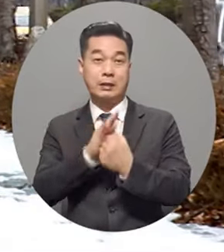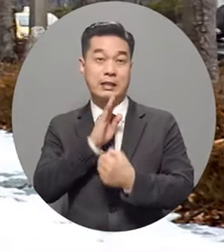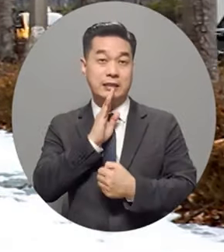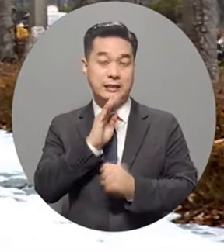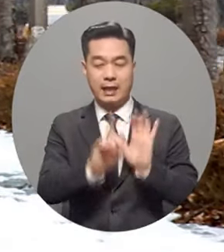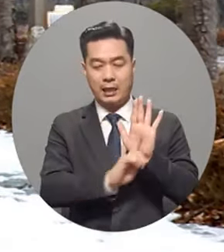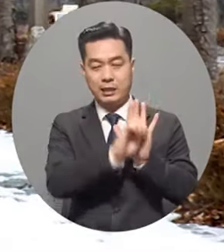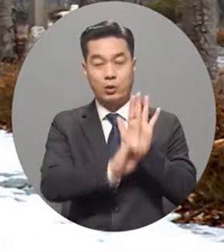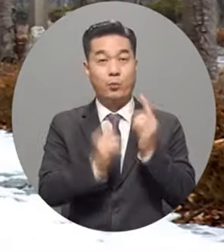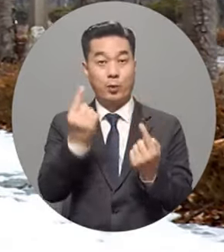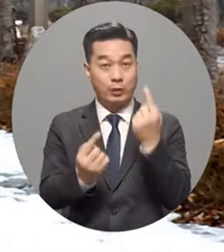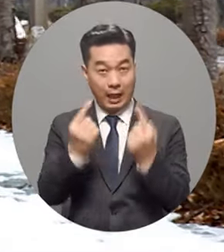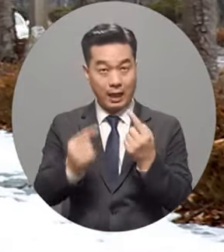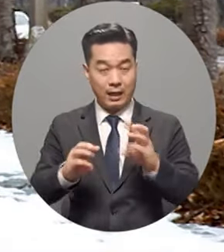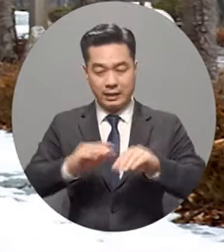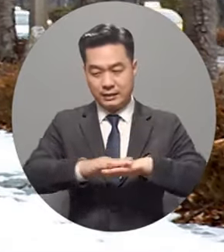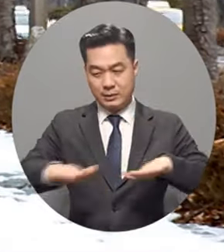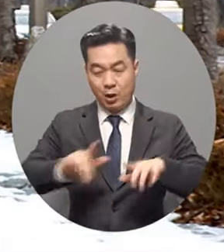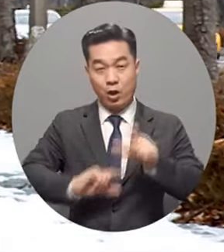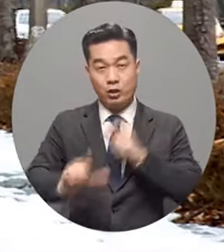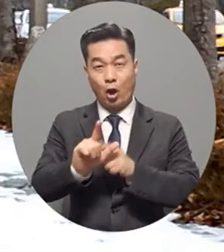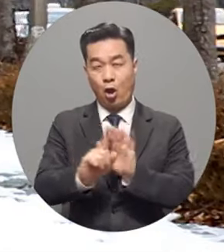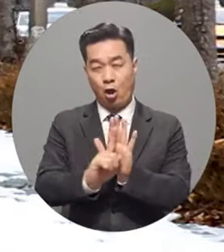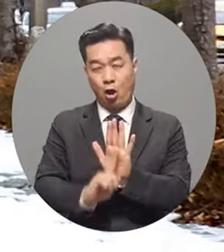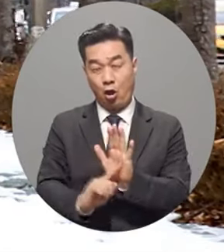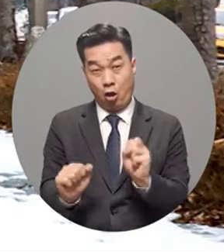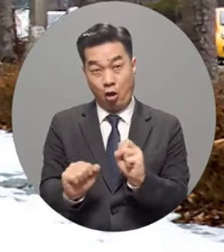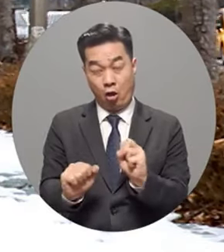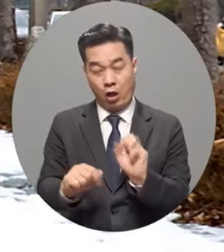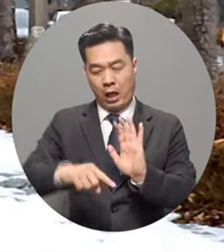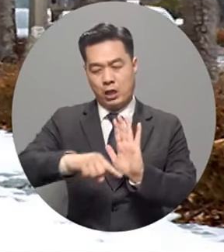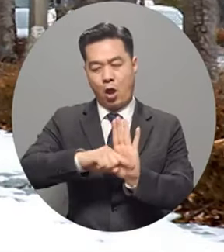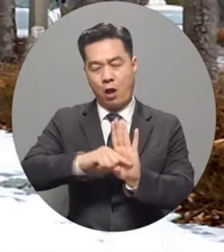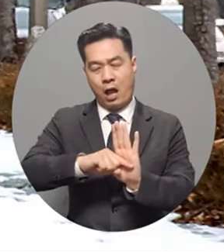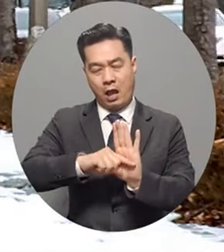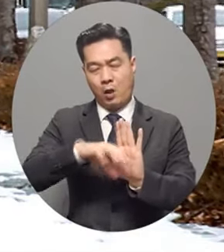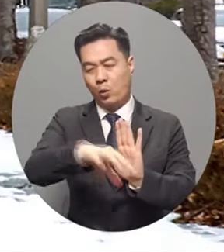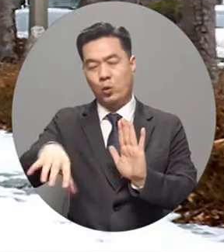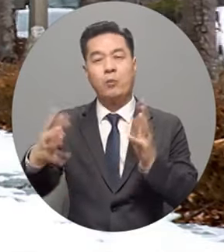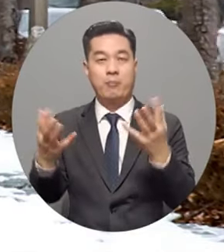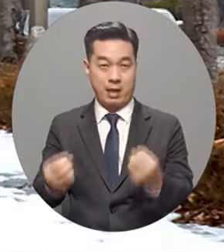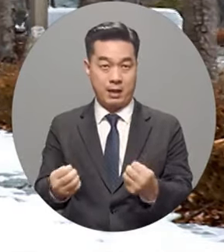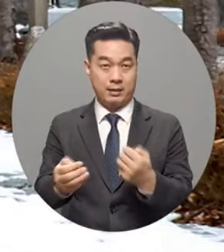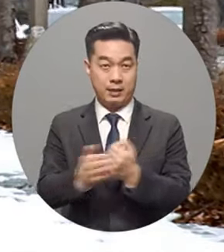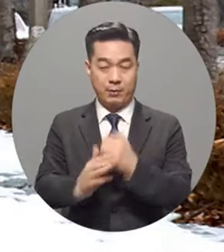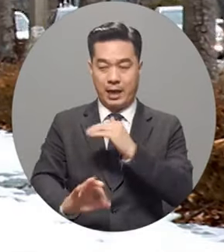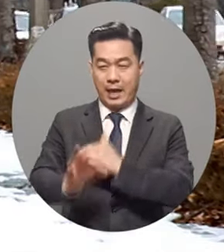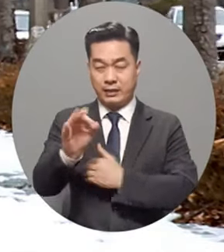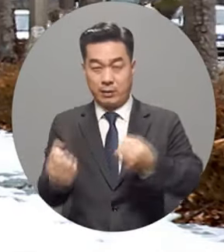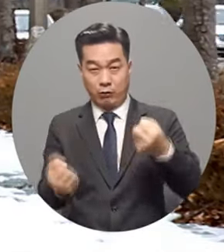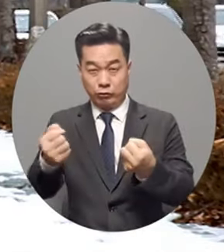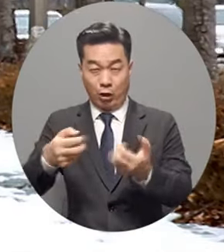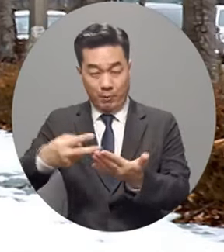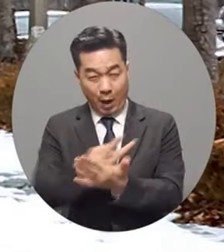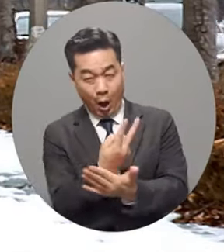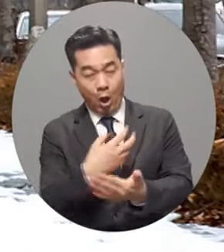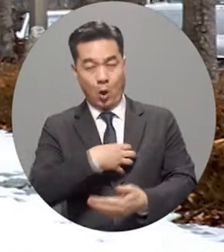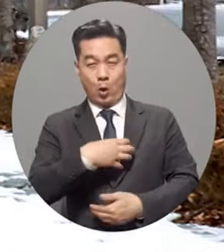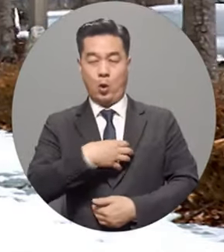하지만 이 실제 기온보다 새벽 동안 지면의온도는 더 떨어져 영하권을 보이는 곳이 많겠는데요.